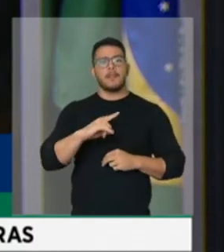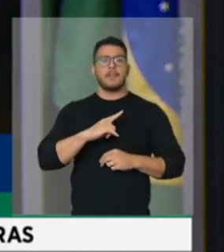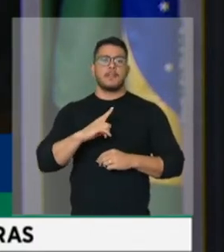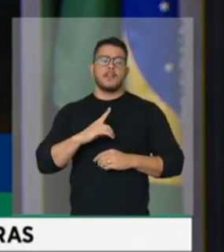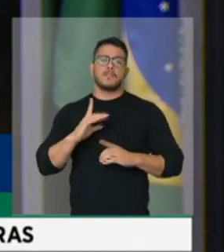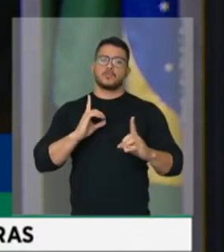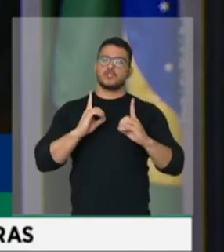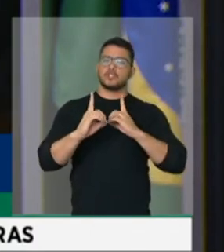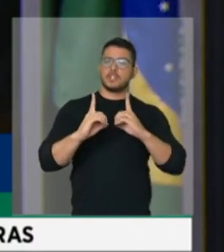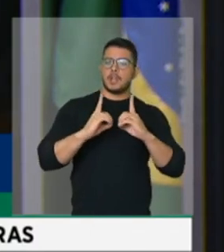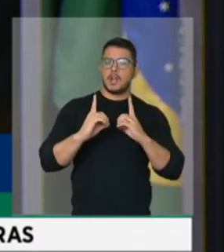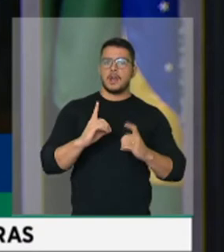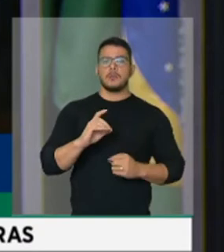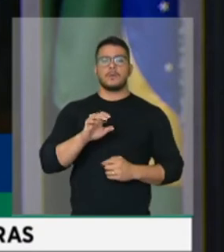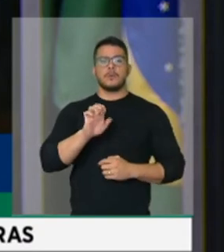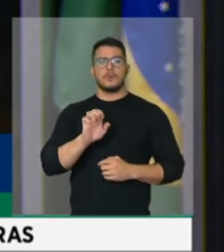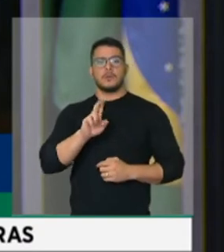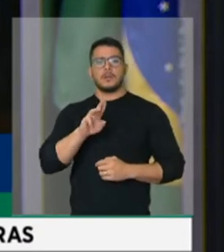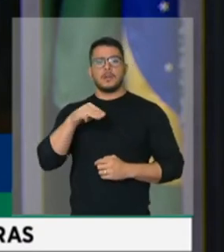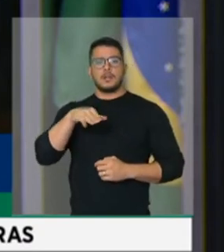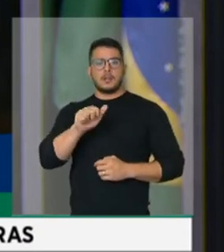TRATA COM MATÉRIAS RELACIONADAS A INDÚSTRIA A